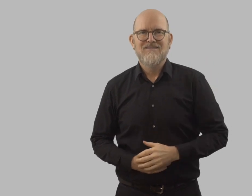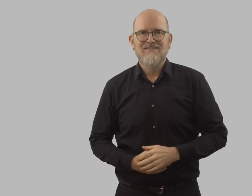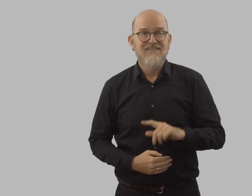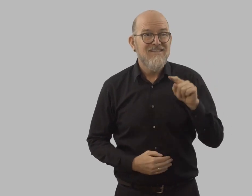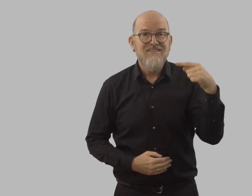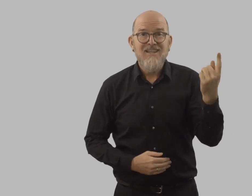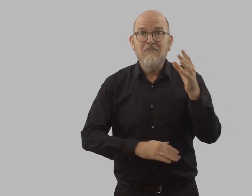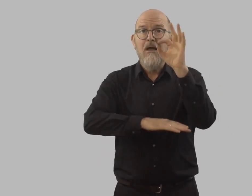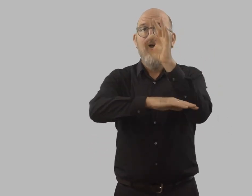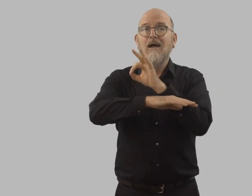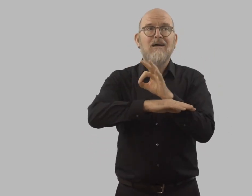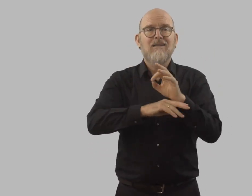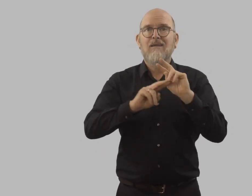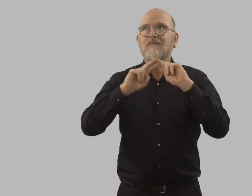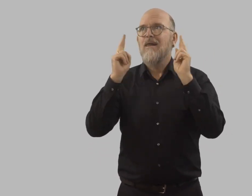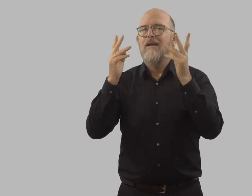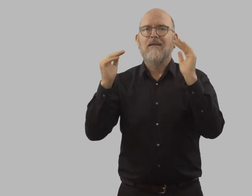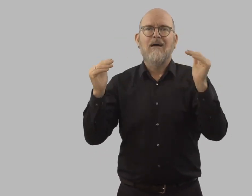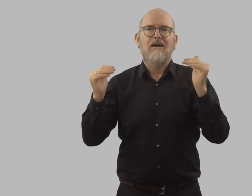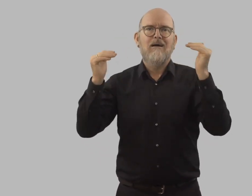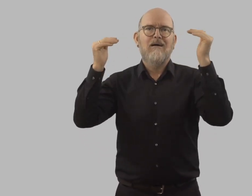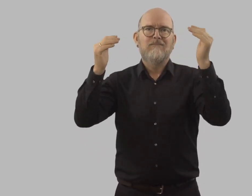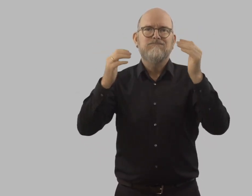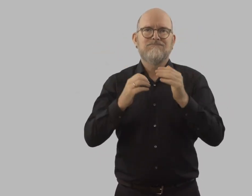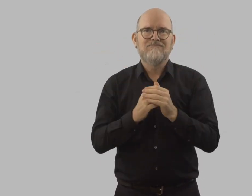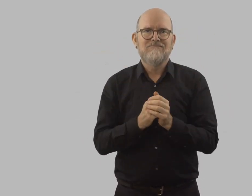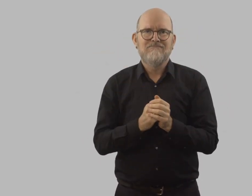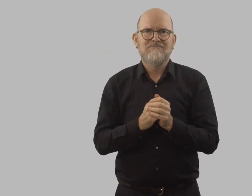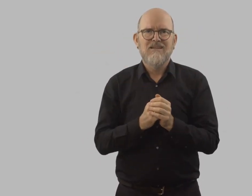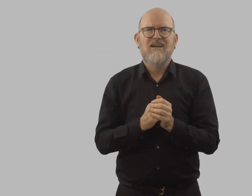Er war Architekt von Weltrang, der sich zunächst